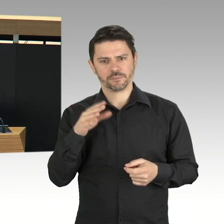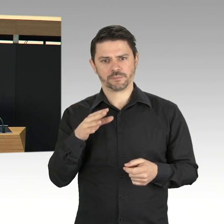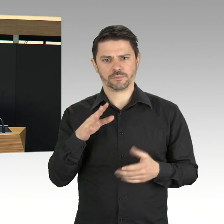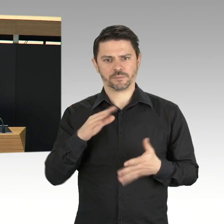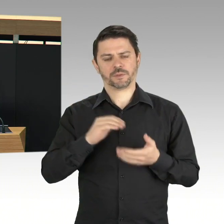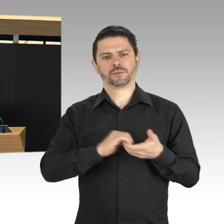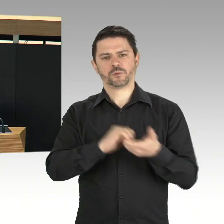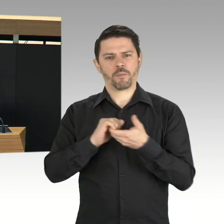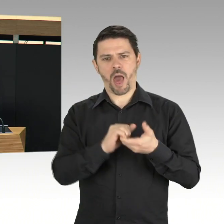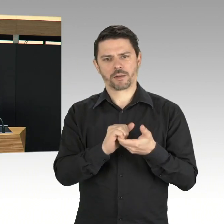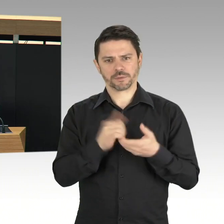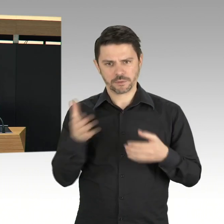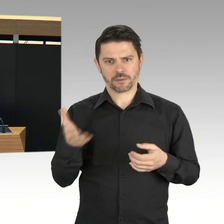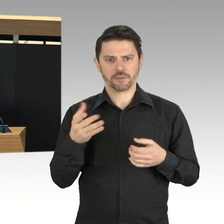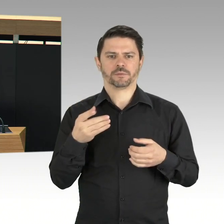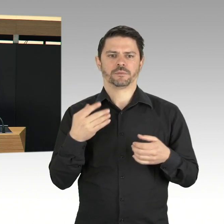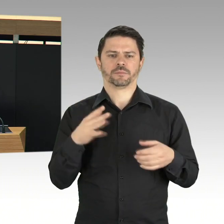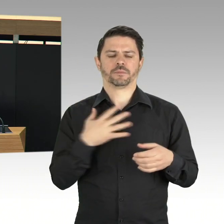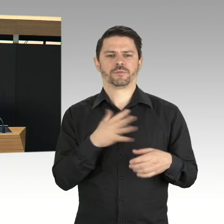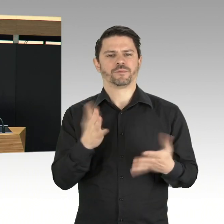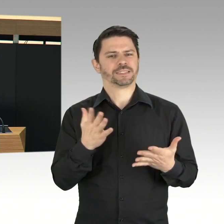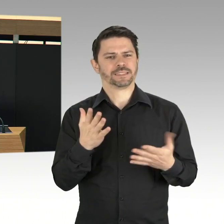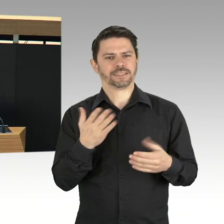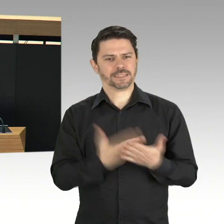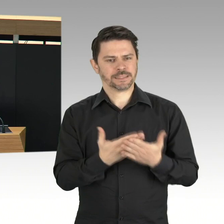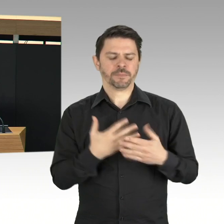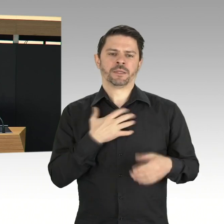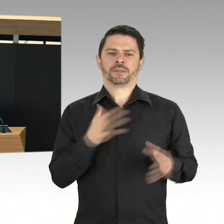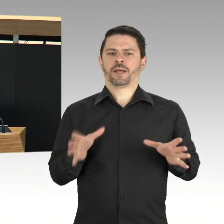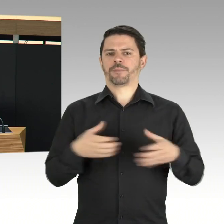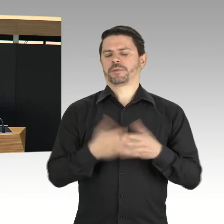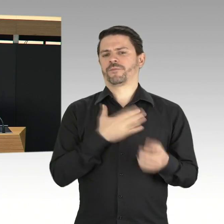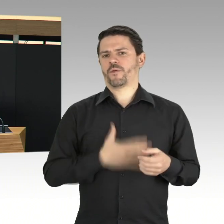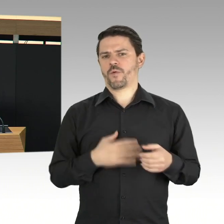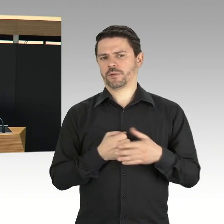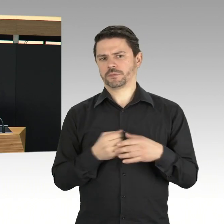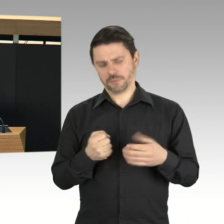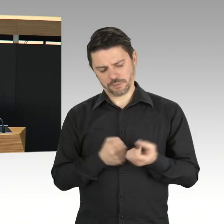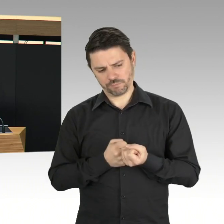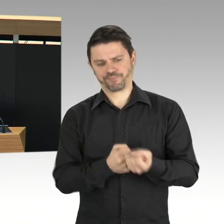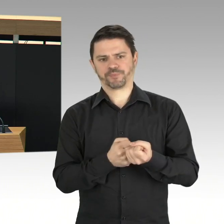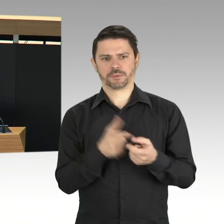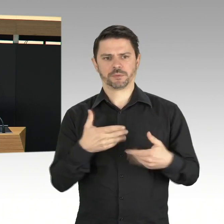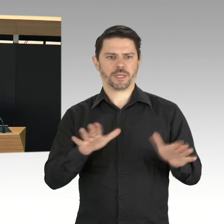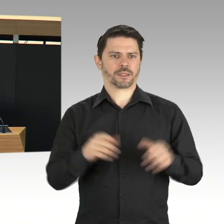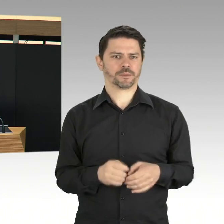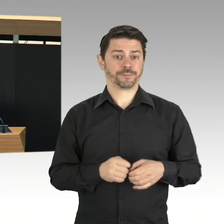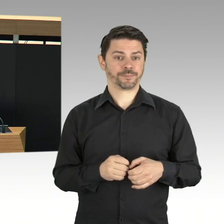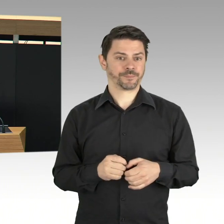dass wir alles dafür tun, damit künftig die Hälfte des Wohnungsneubau durch Gemeinwohl-orientierte-Akteure errichtet wird,